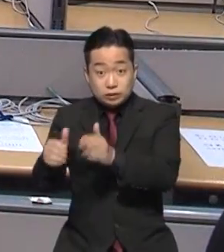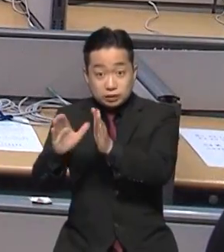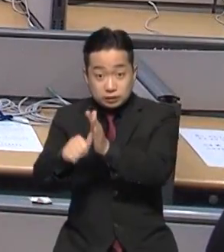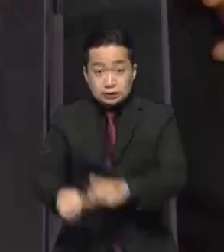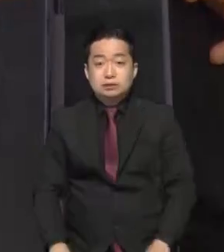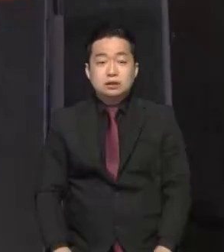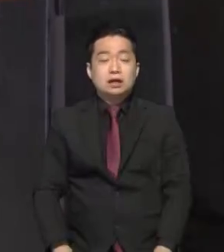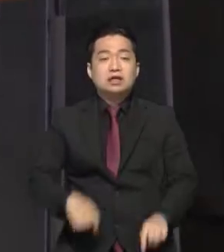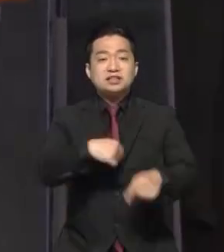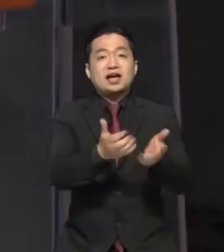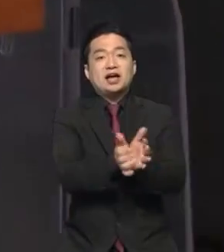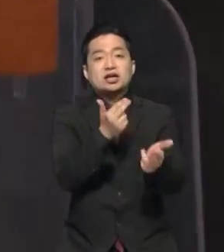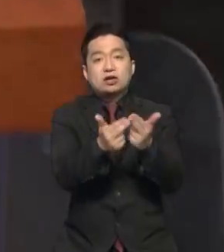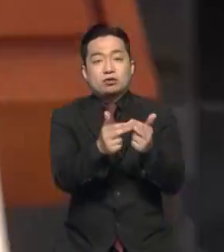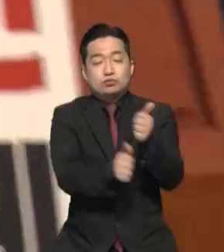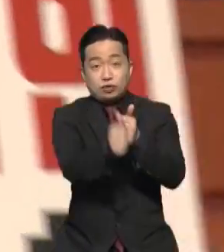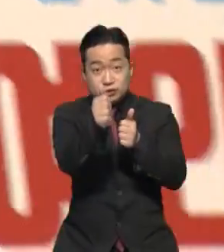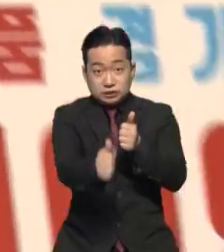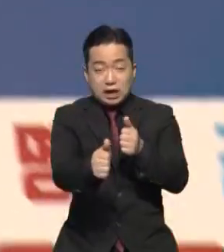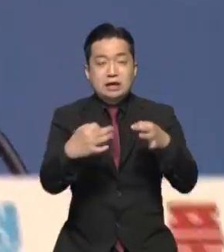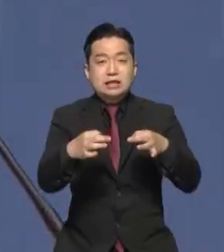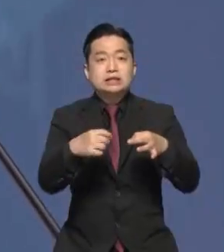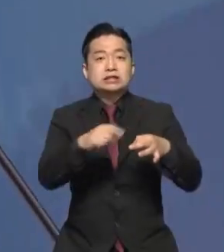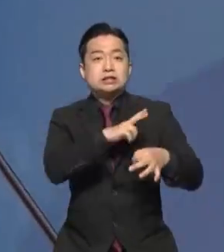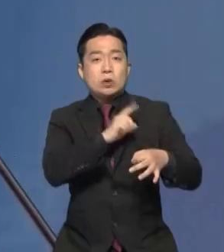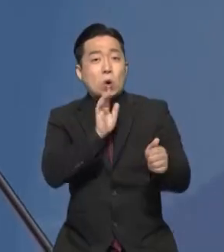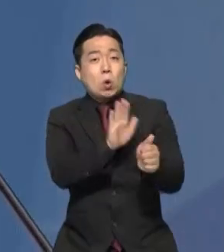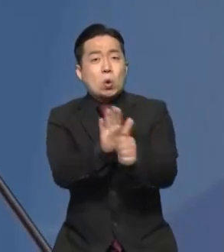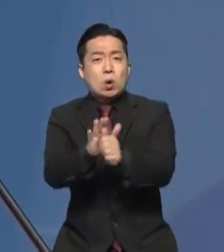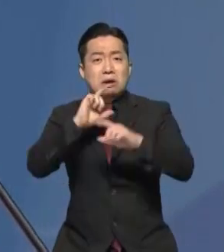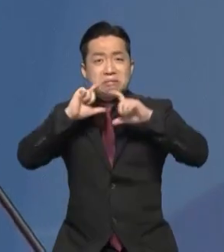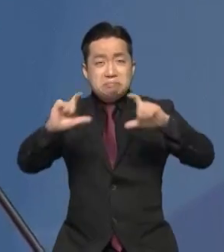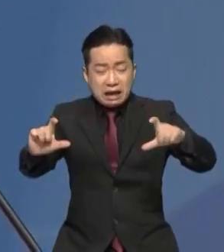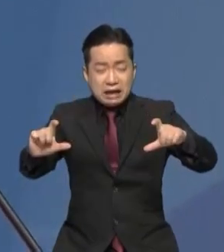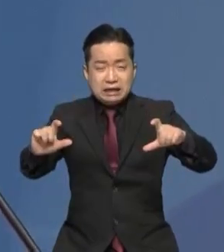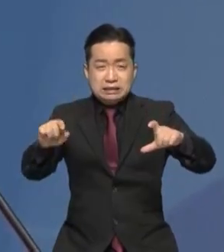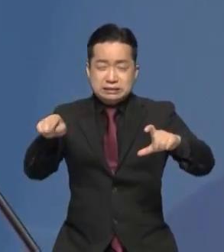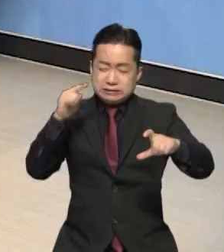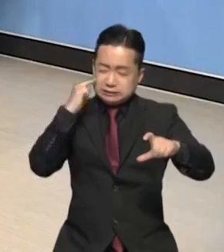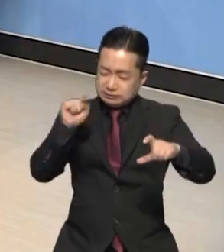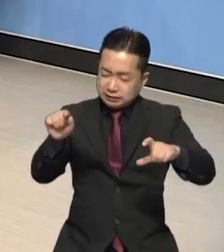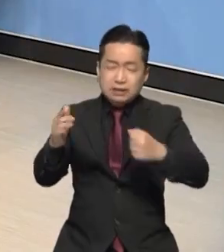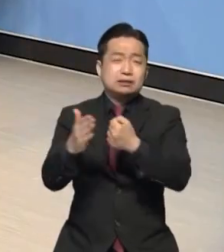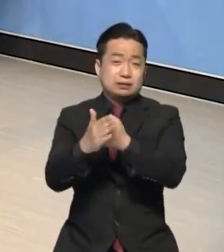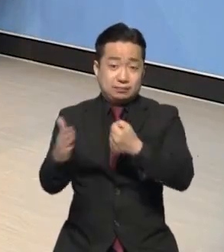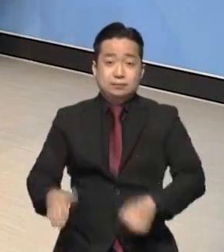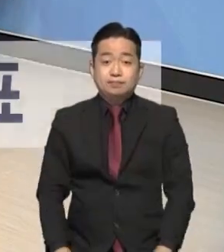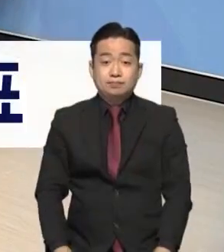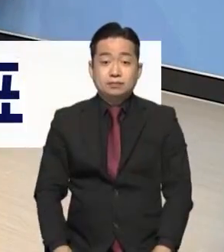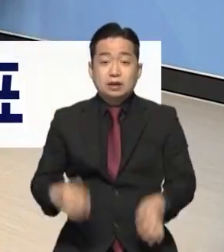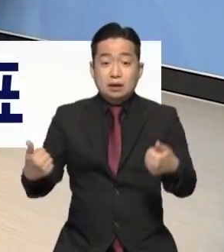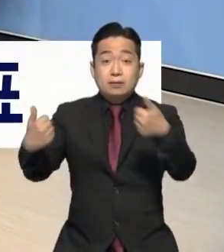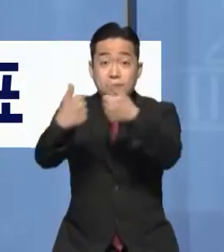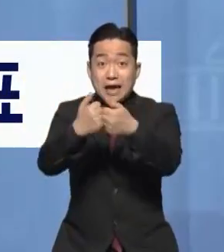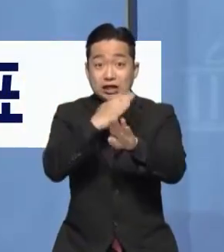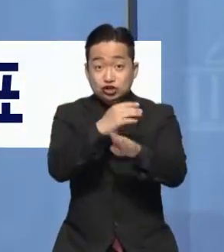잇따른 김 의원 지지 선언 등 윤심 논란을 직격한 것으로 풀이됩니다. 김 의원과 맞붙을 민주당 경기지사